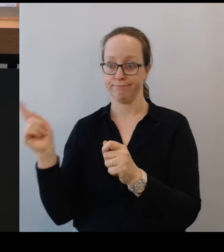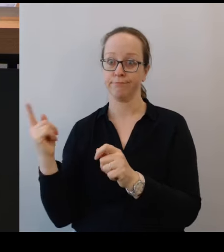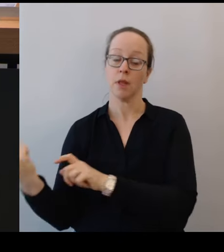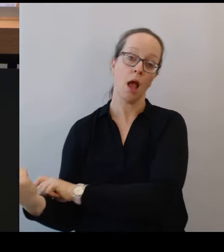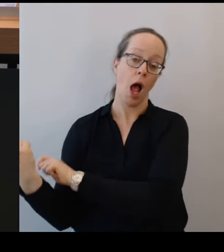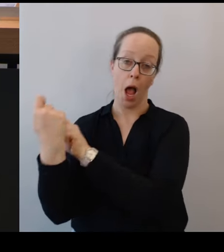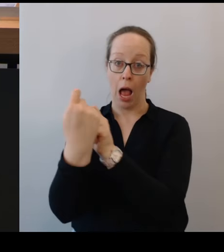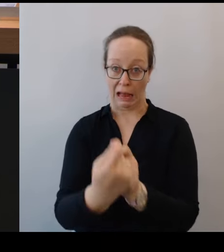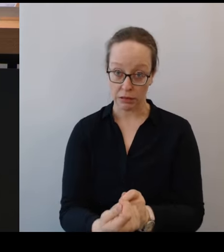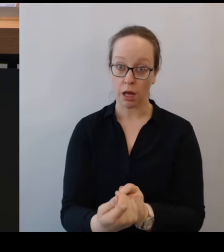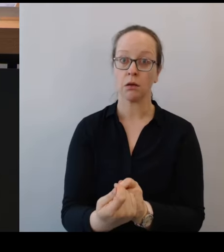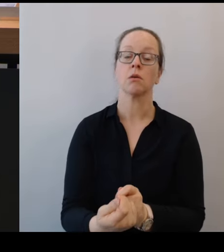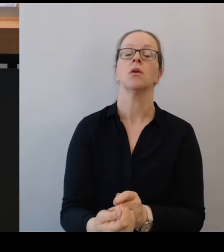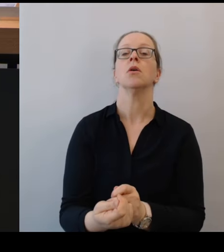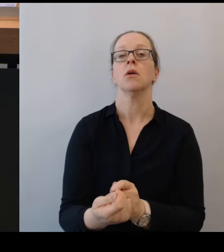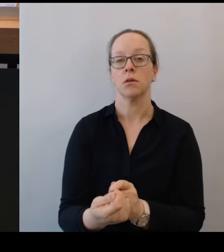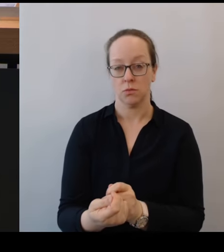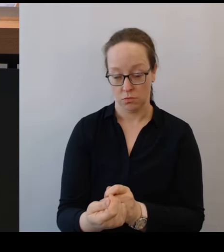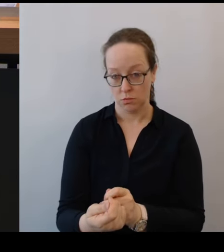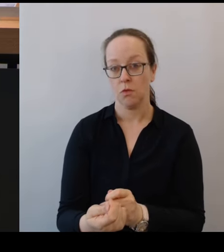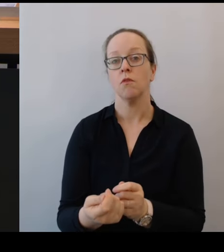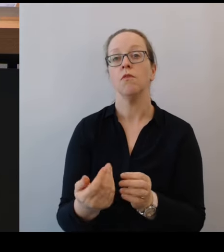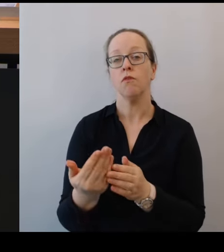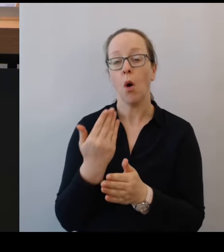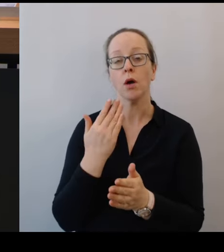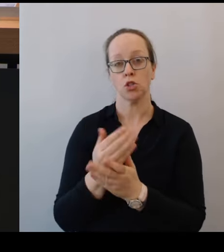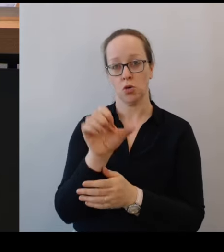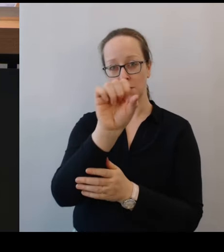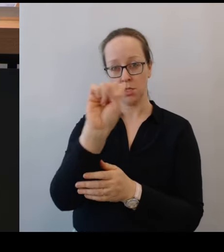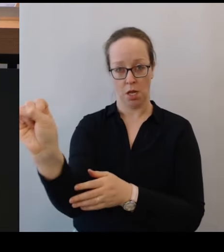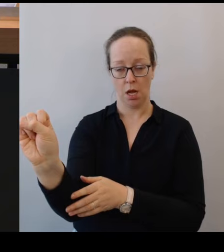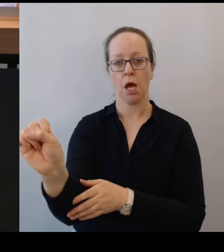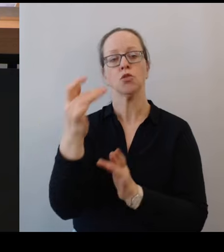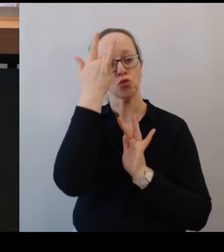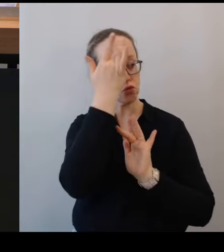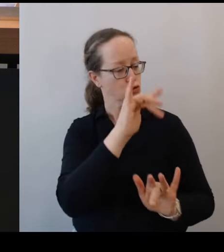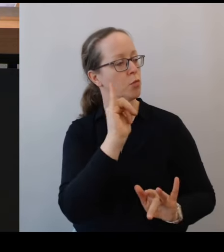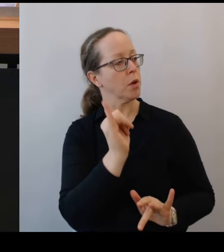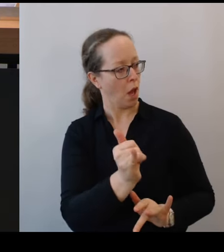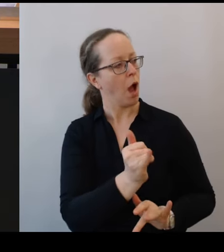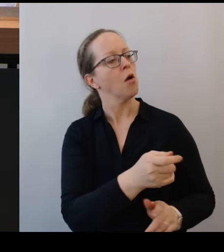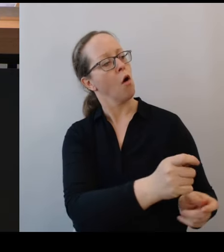zur Kenntnis genommen. Und diese Woche hat der Senat, hat diese professionelle Regierung -